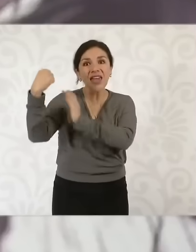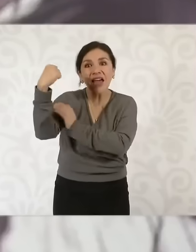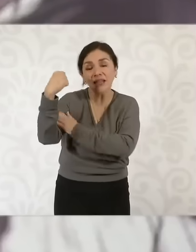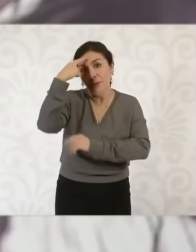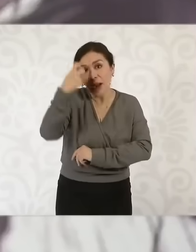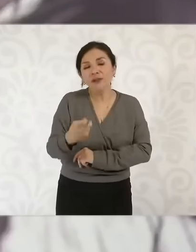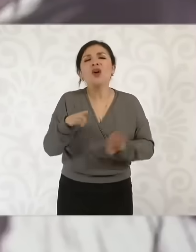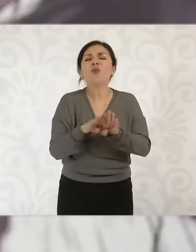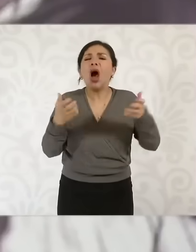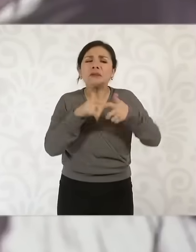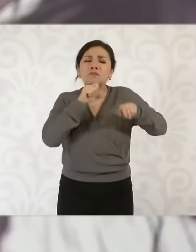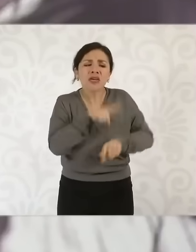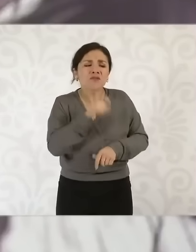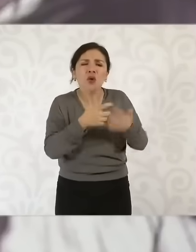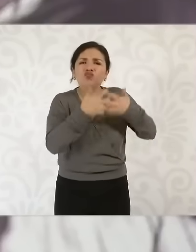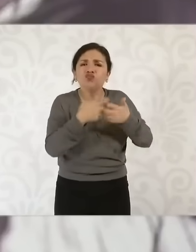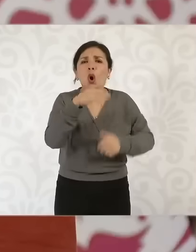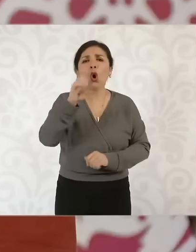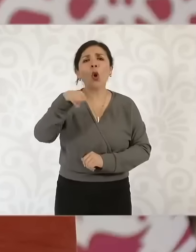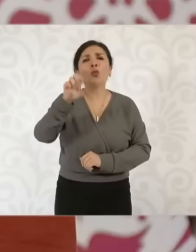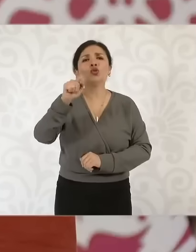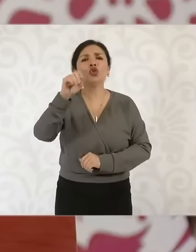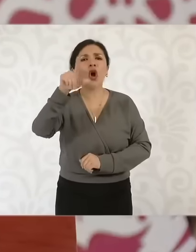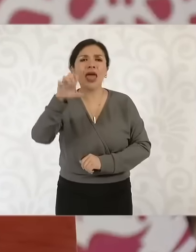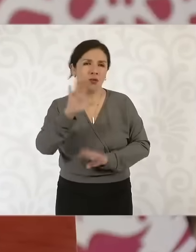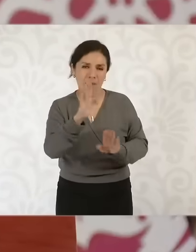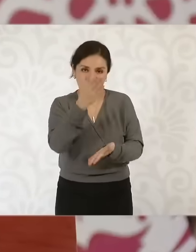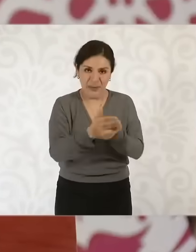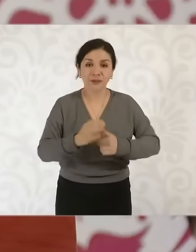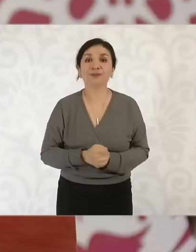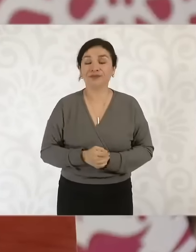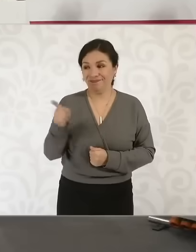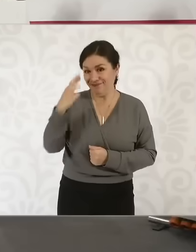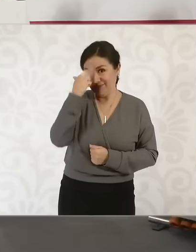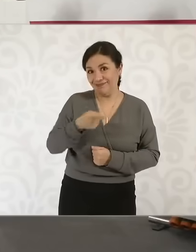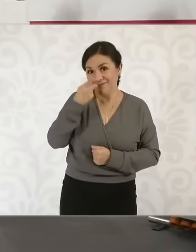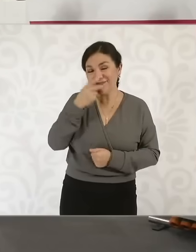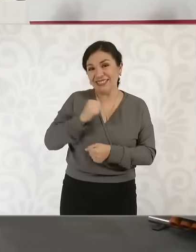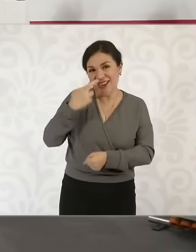combustio. Estamos concluyendo, como bien dijo la Secretaría de Energía, concluyendo la construcción